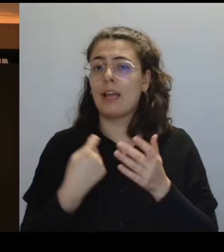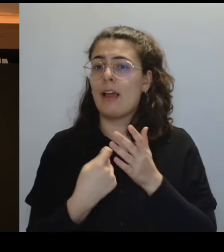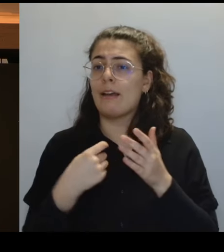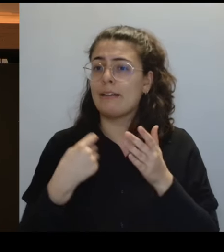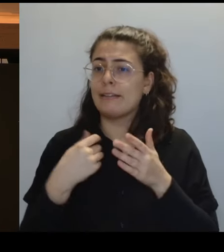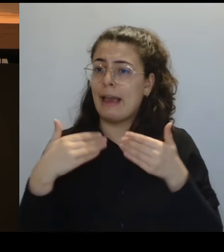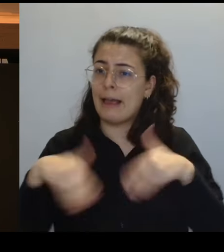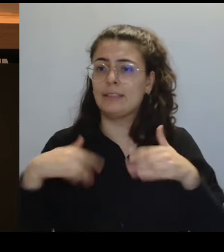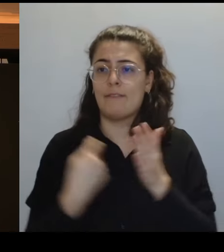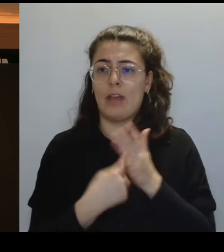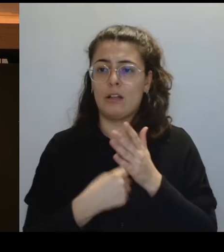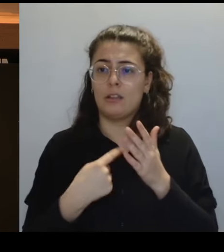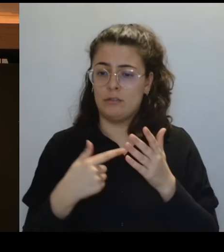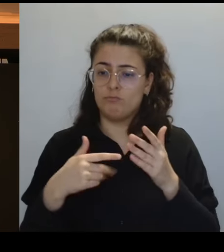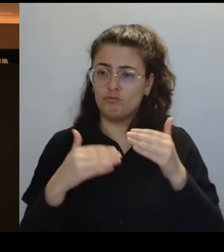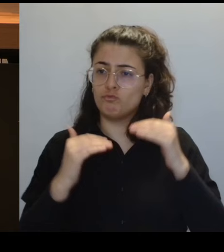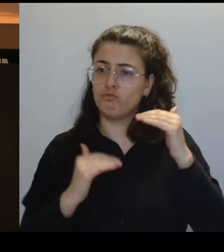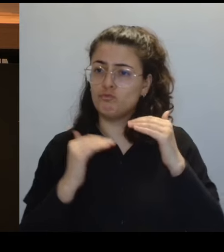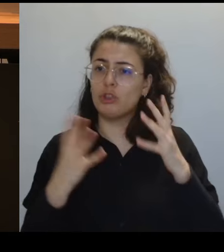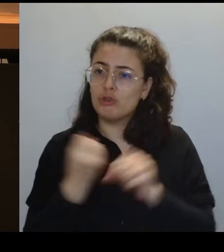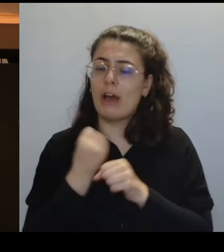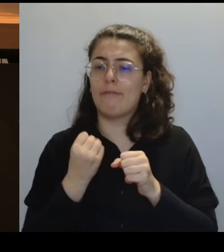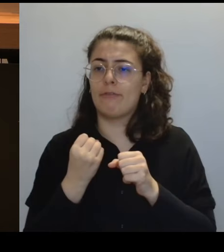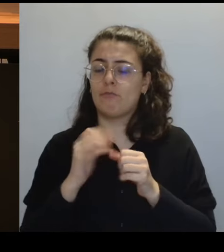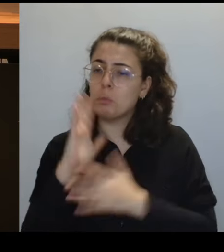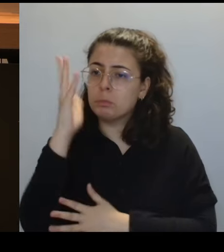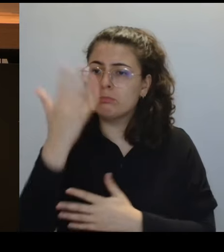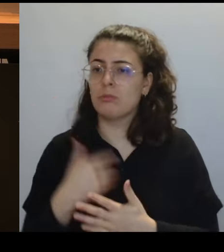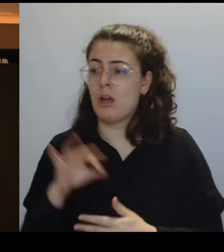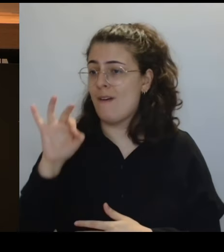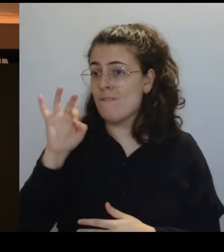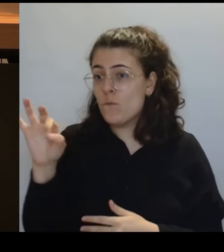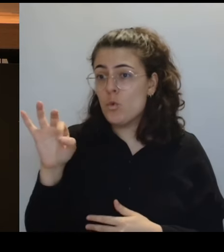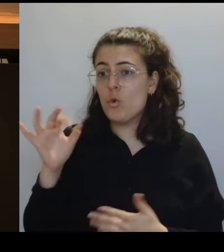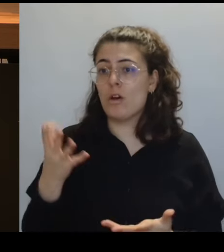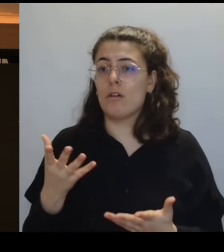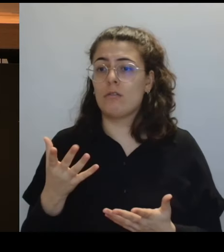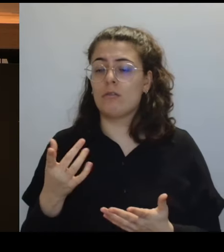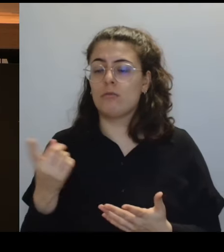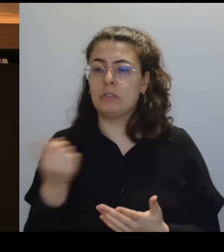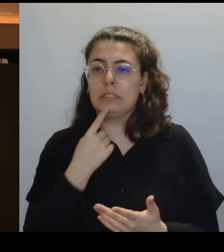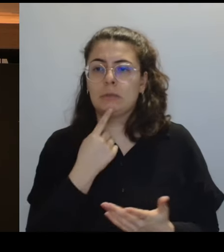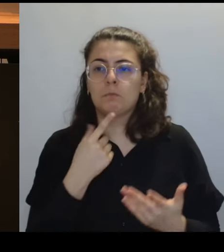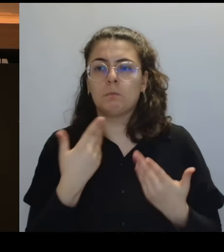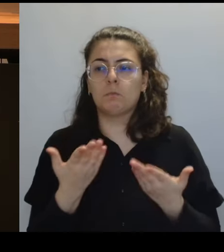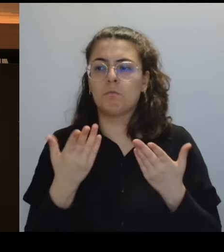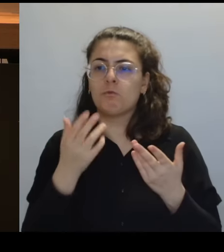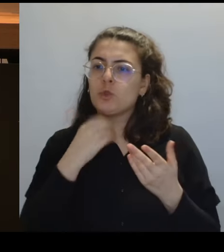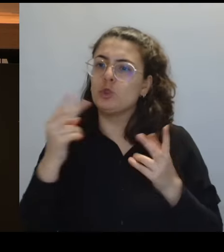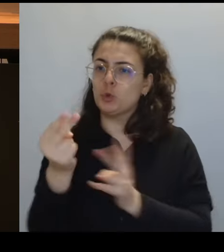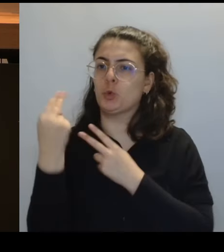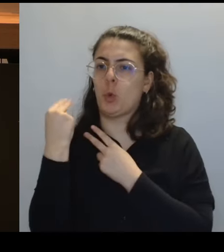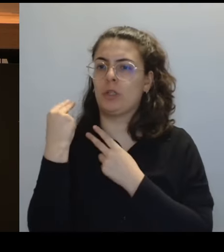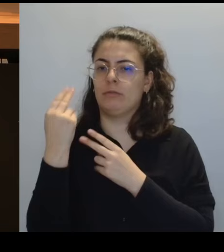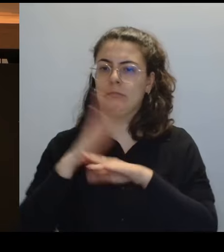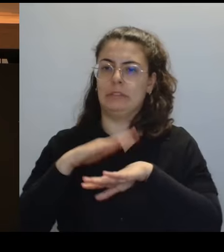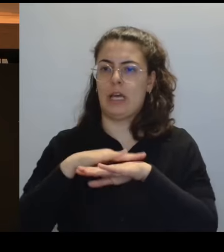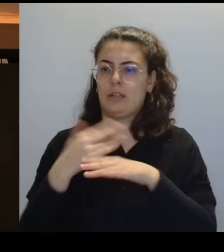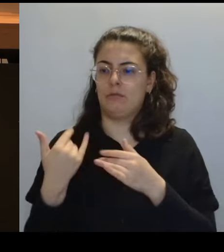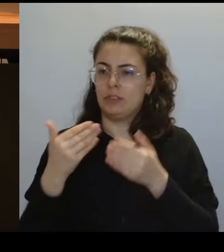ist das aber Grund genug, zu alten Verhältnissen zurückzukehren. Natürlich sollte man ab und an auch mal in den Rückspiegel schauen.